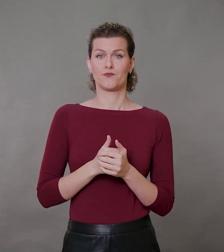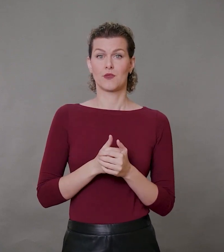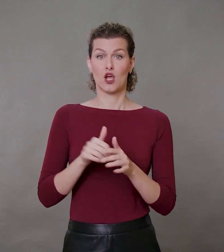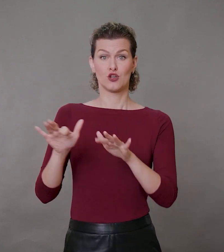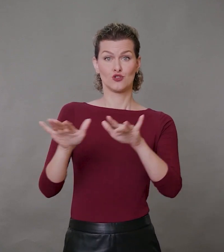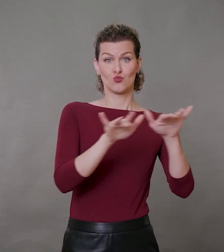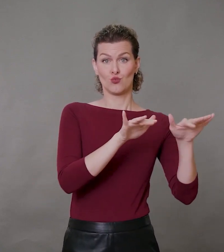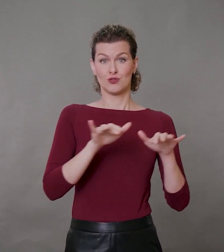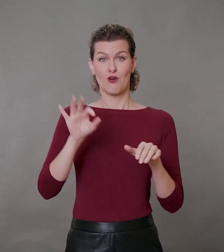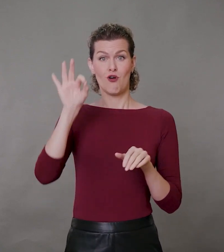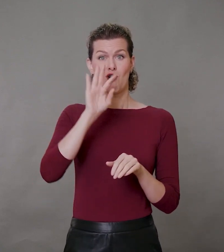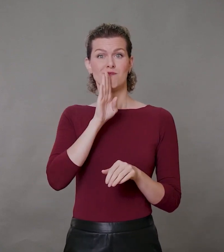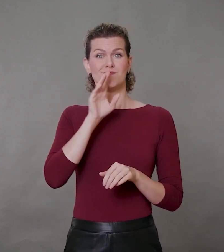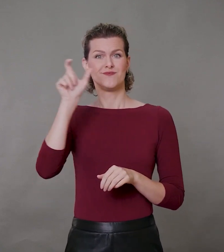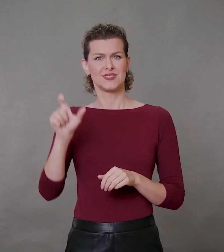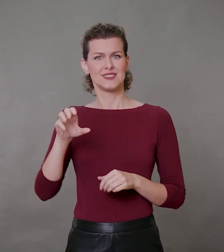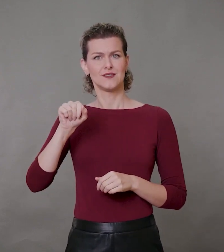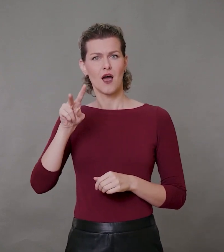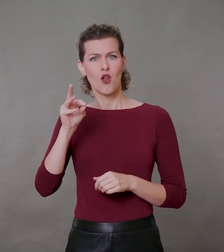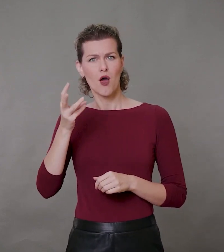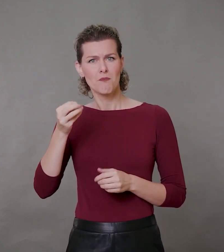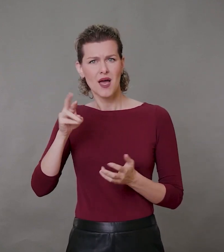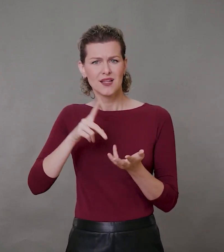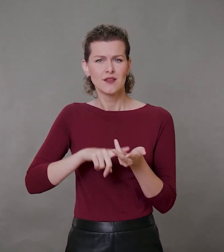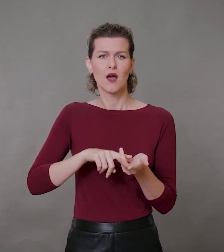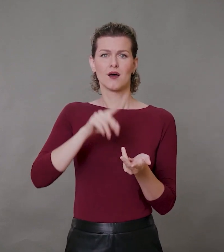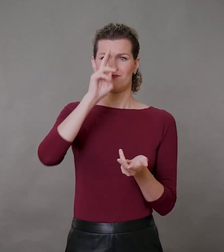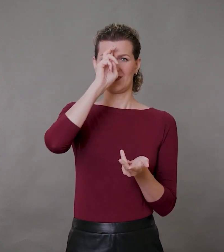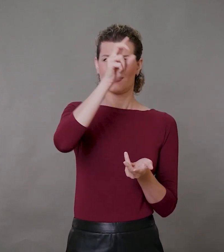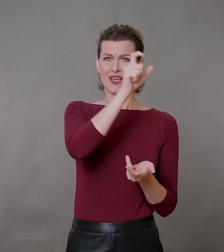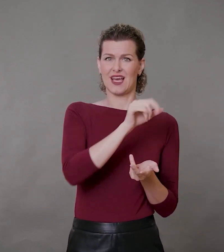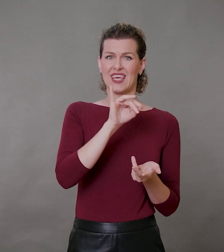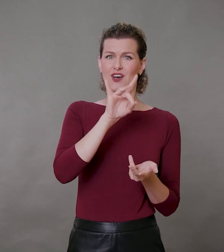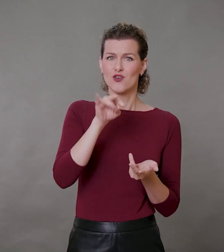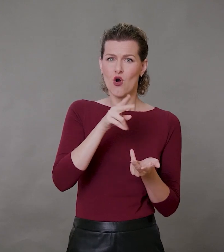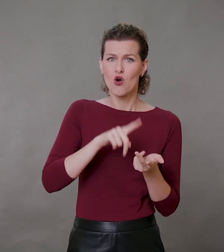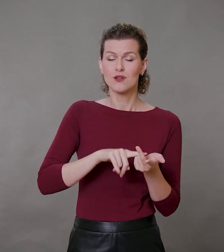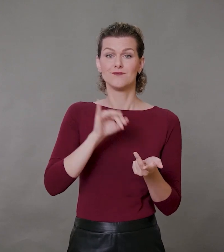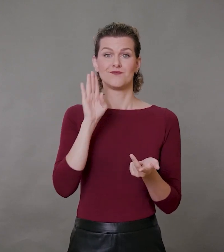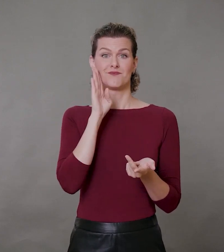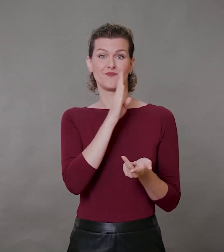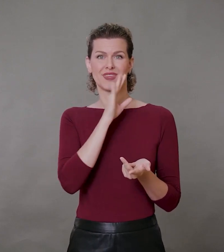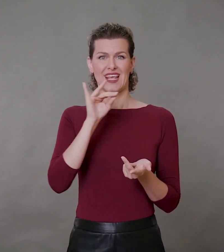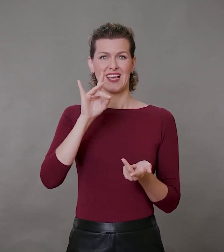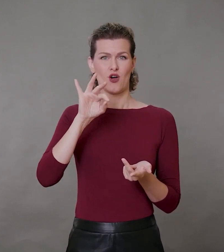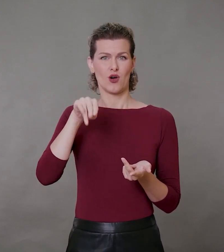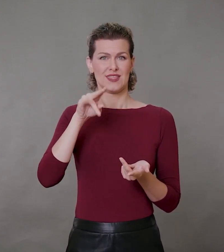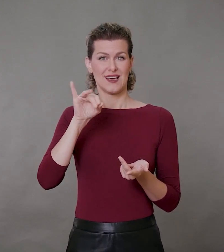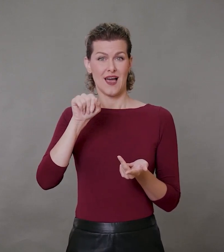Сюжет о Саломее, Ироде, Иродиаде